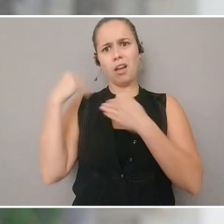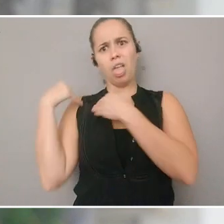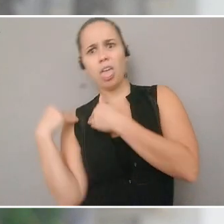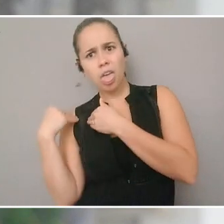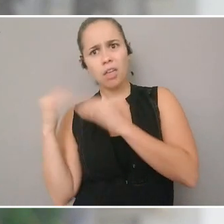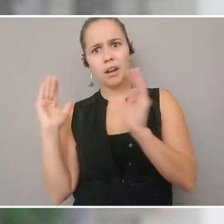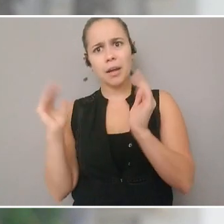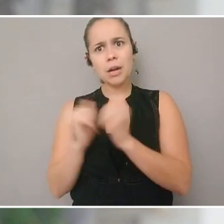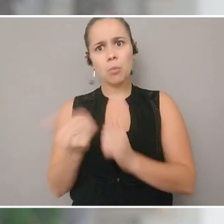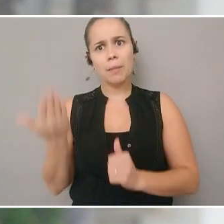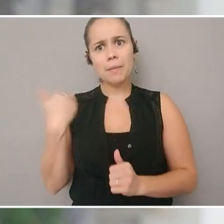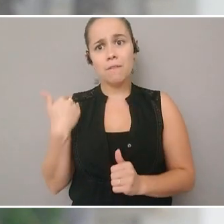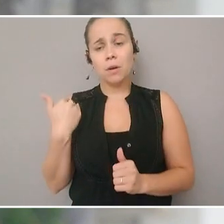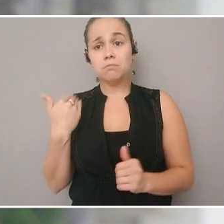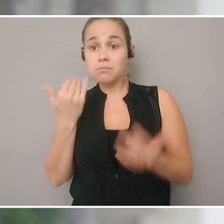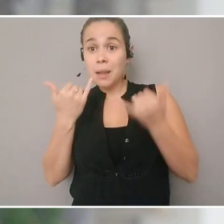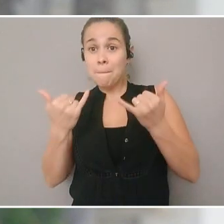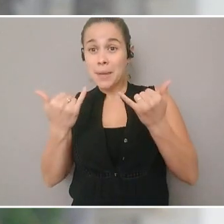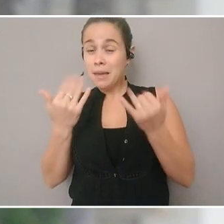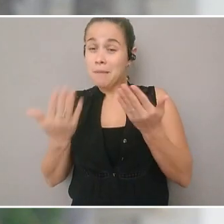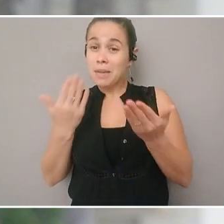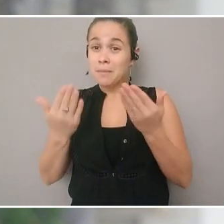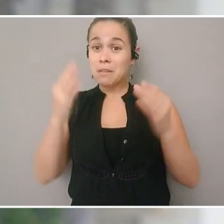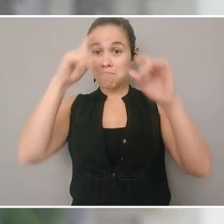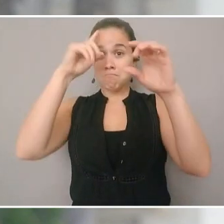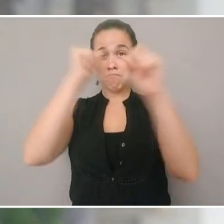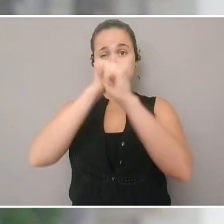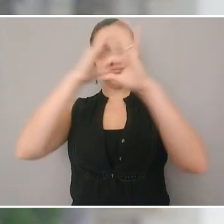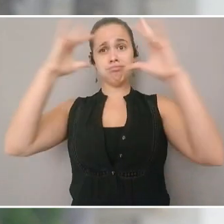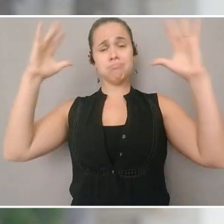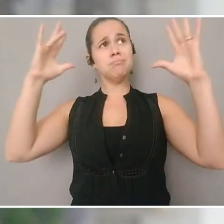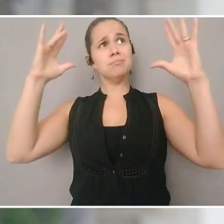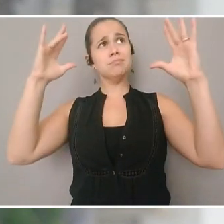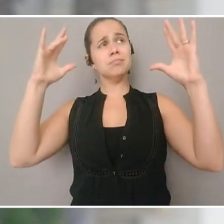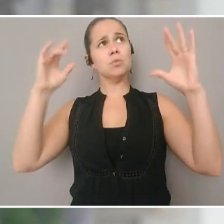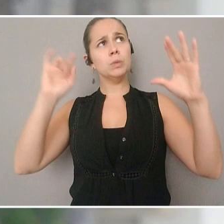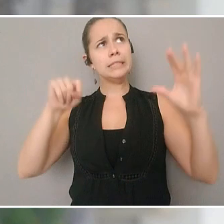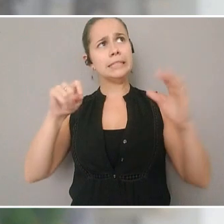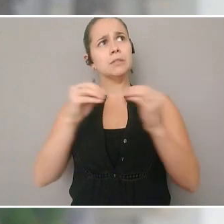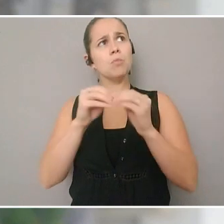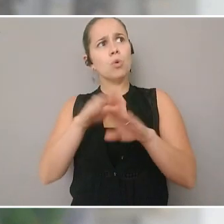Tal vez, en el panorama entero todos estamos